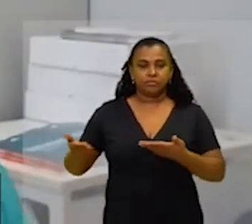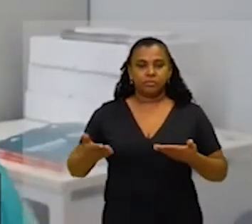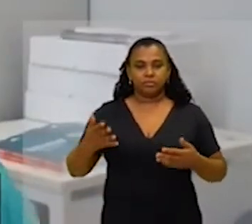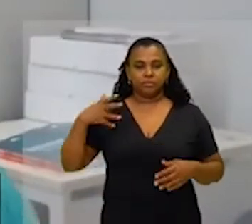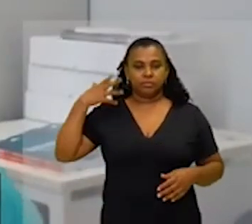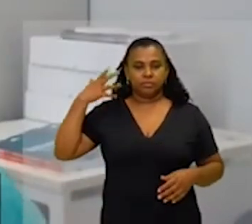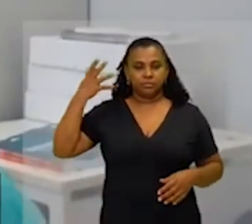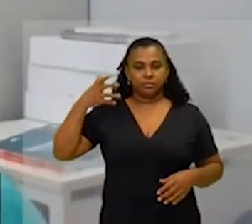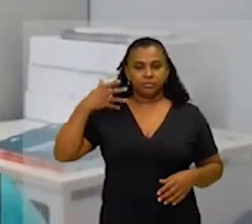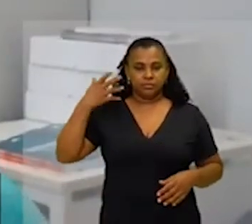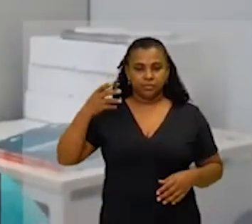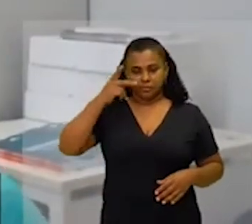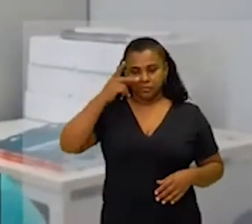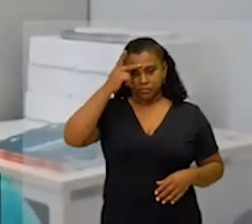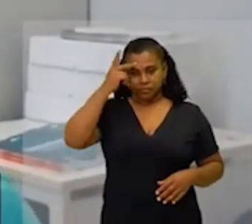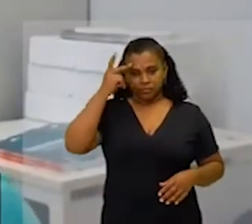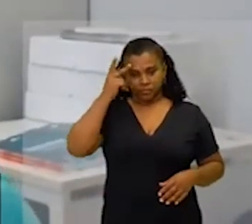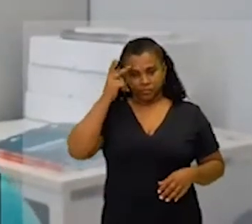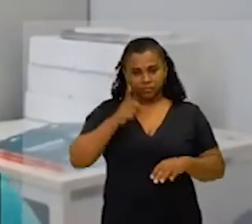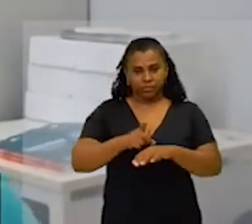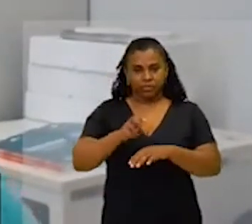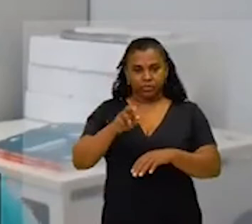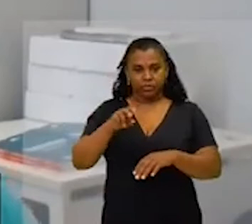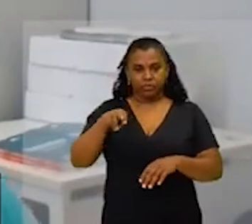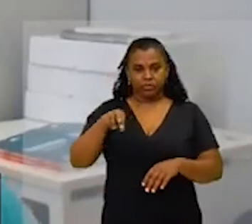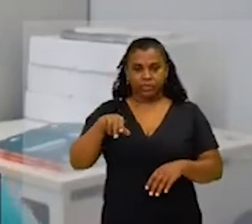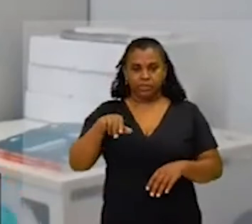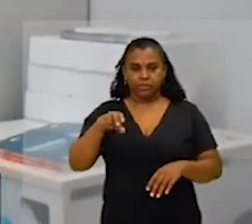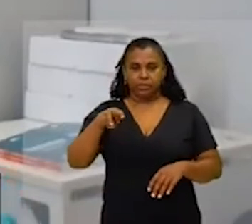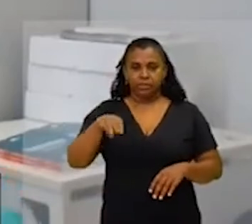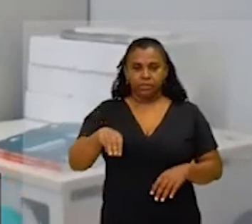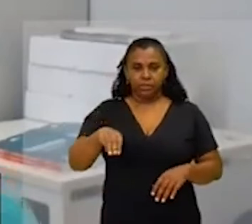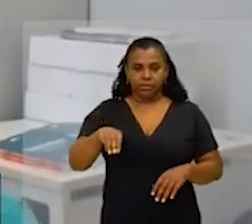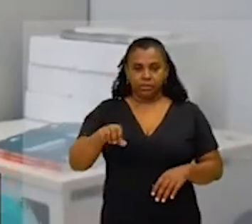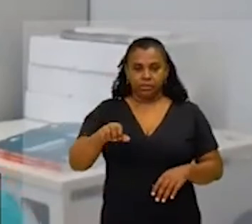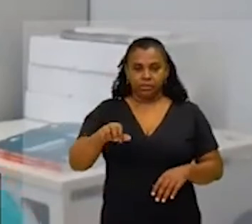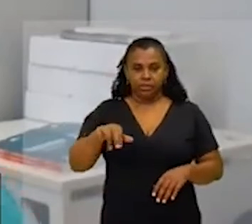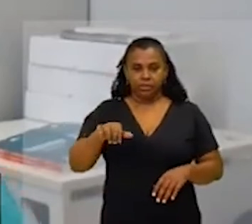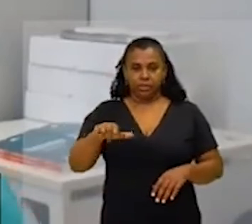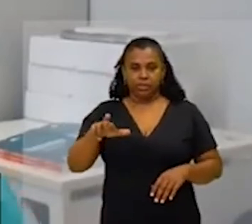a doutora Marilda Silveira vai falar um pouquinho sobre o tema da República